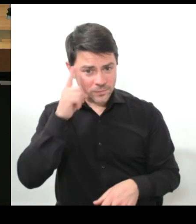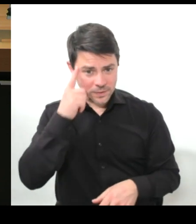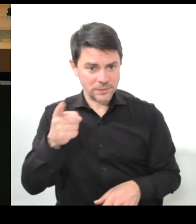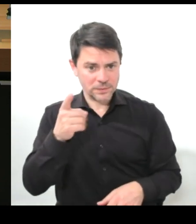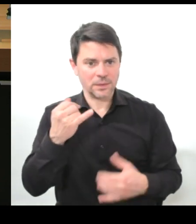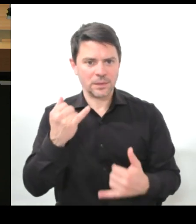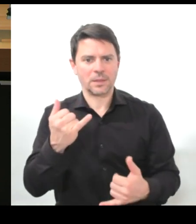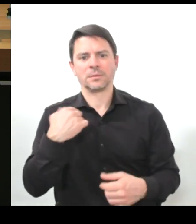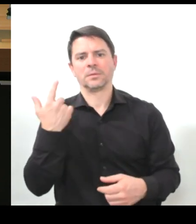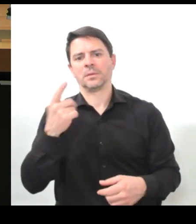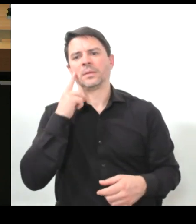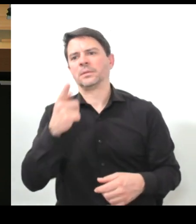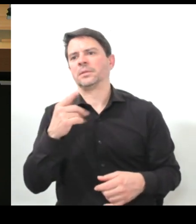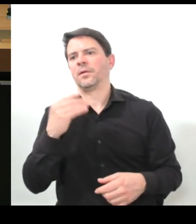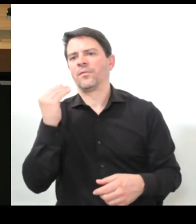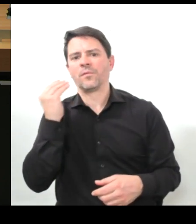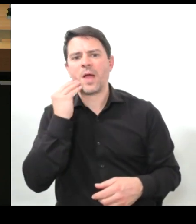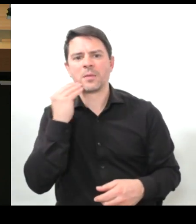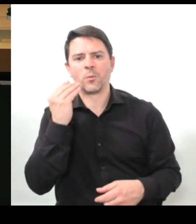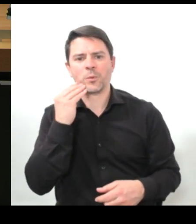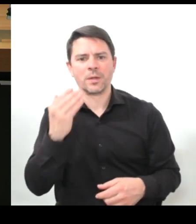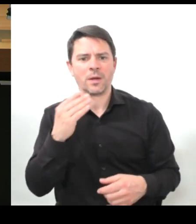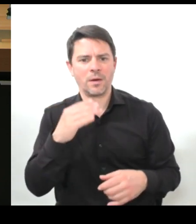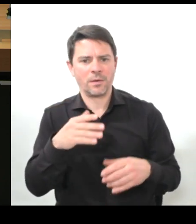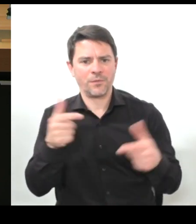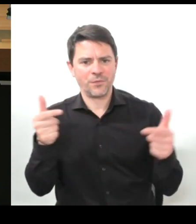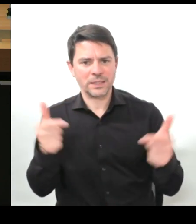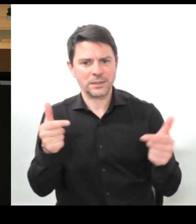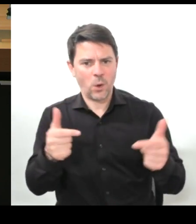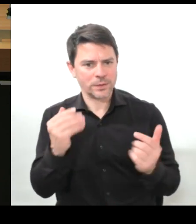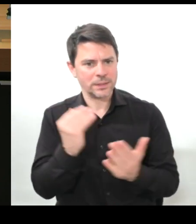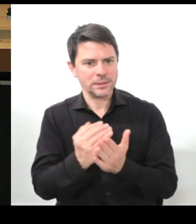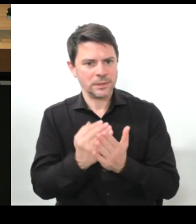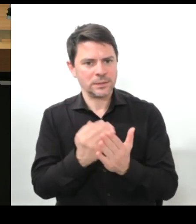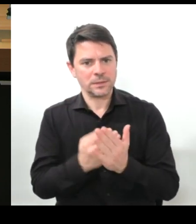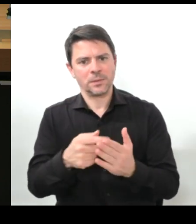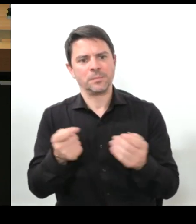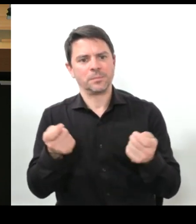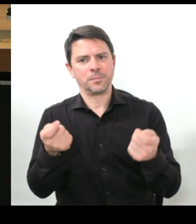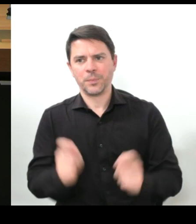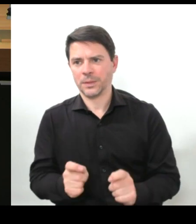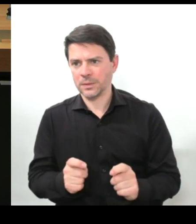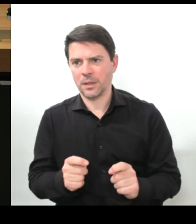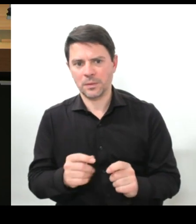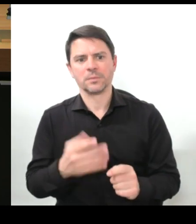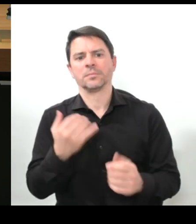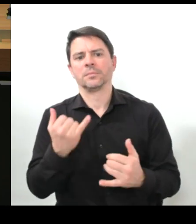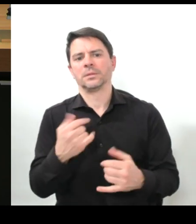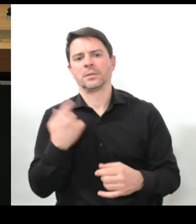besser zuhören, Interessen gegenüber den Wohnungsmarkt unter dem stark machen und die von ihnen aufgeworfenen Probleme vor Ort lösen.